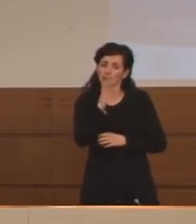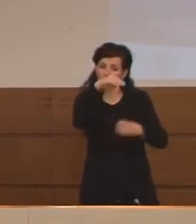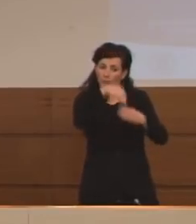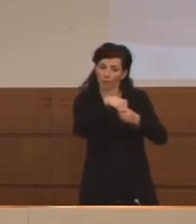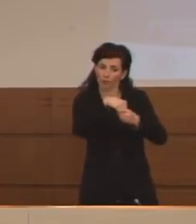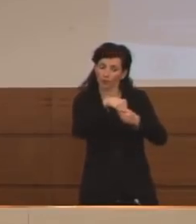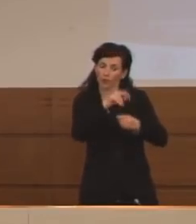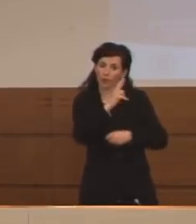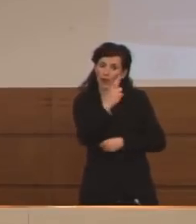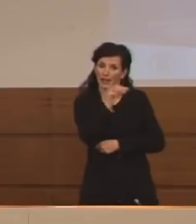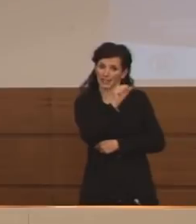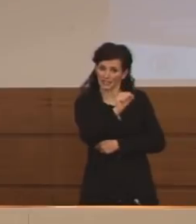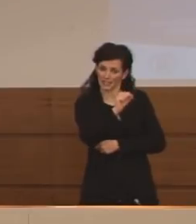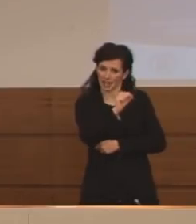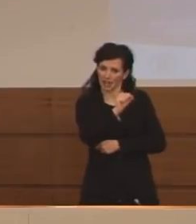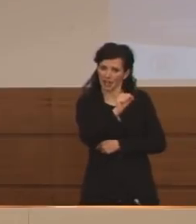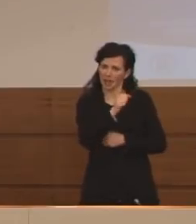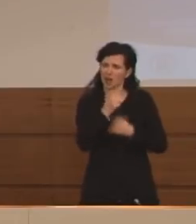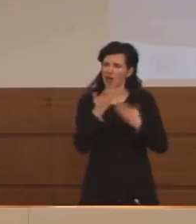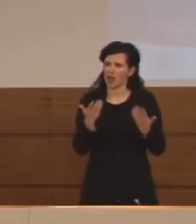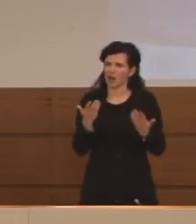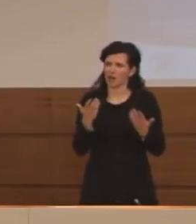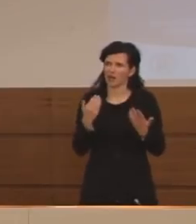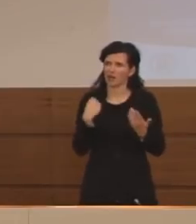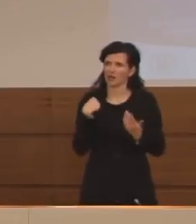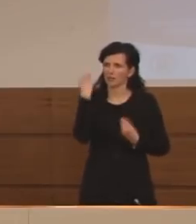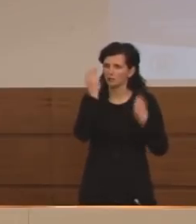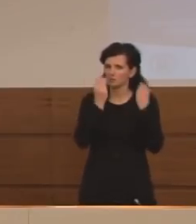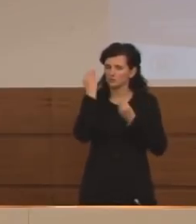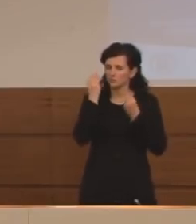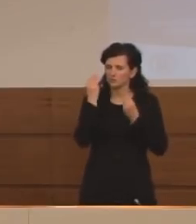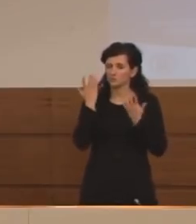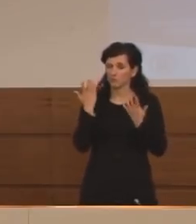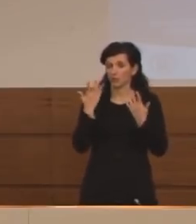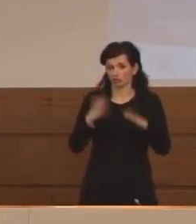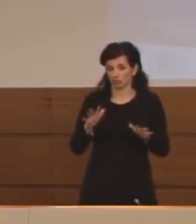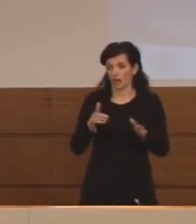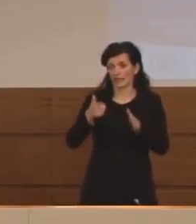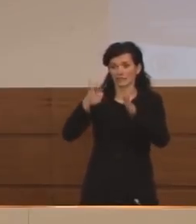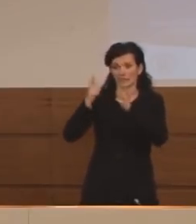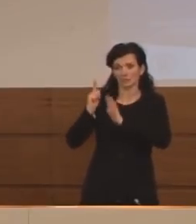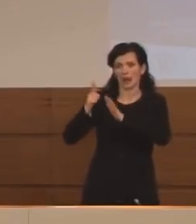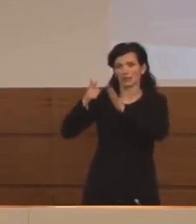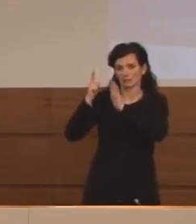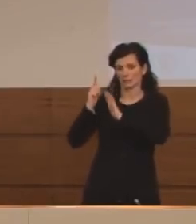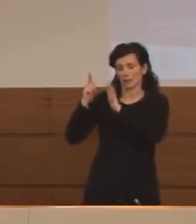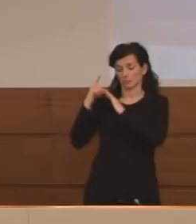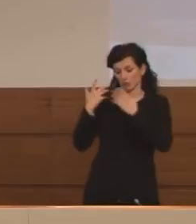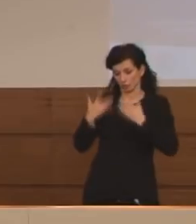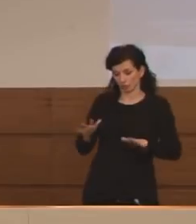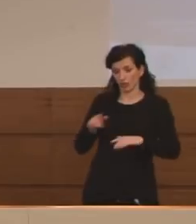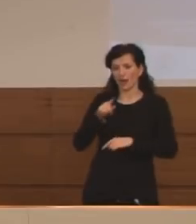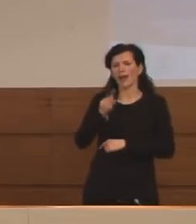Allora la domanda è, come è possibile che a distanza di settimane perché l'allarme da parte delle RSA è stato lanciato ai primi di marzo